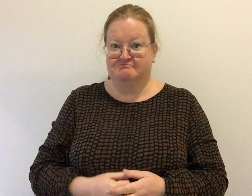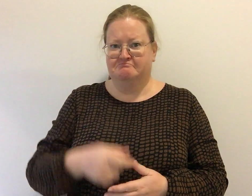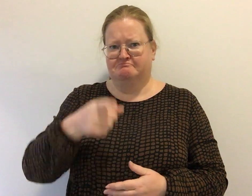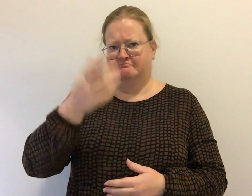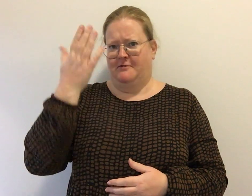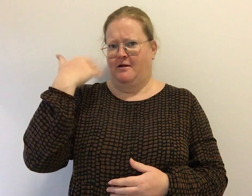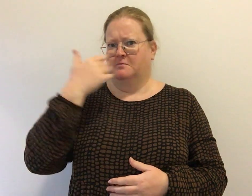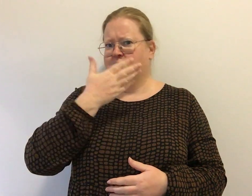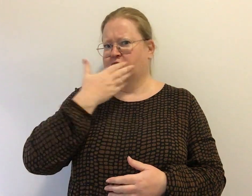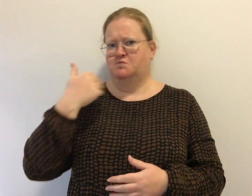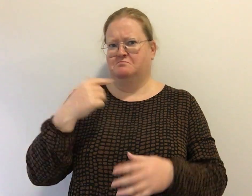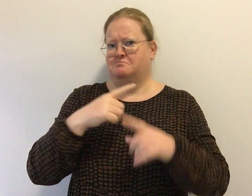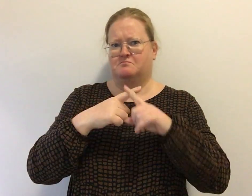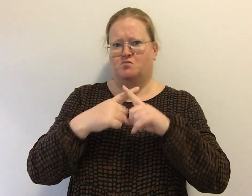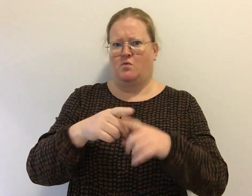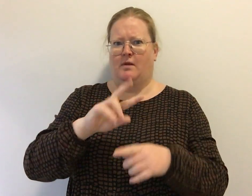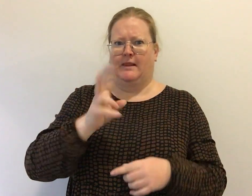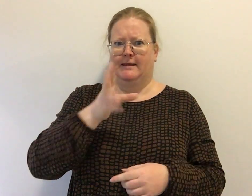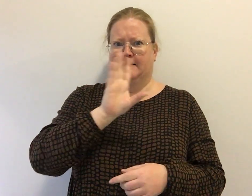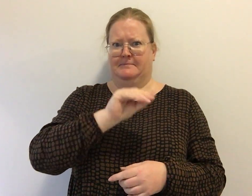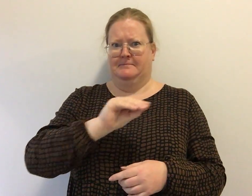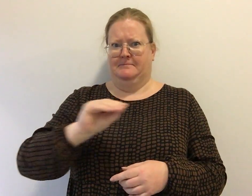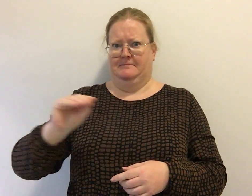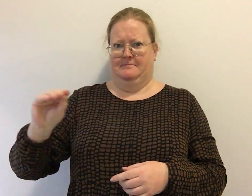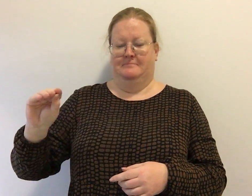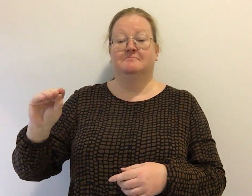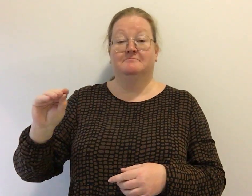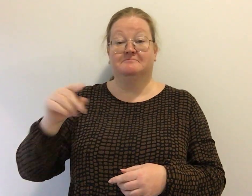Jos et aiemmin ole ollut mukana tai viime kerrasta on vierähtänyt aikaa, -